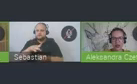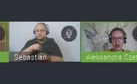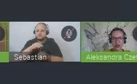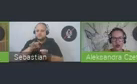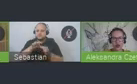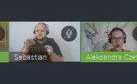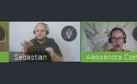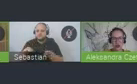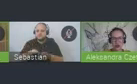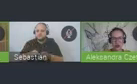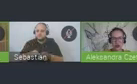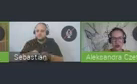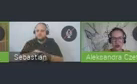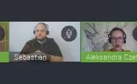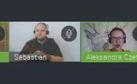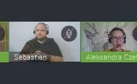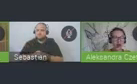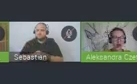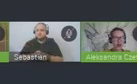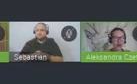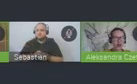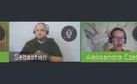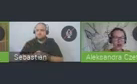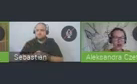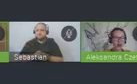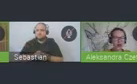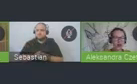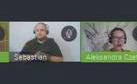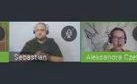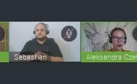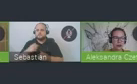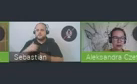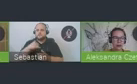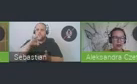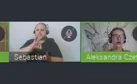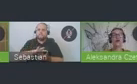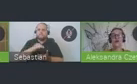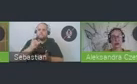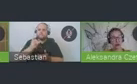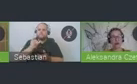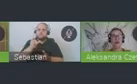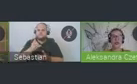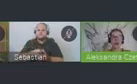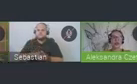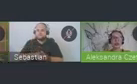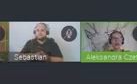Ja tak na szybko jeszcze się upewnię u... O, po pierwsze dostałam informację,